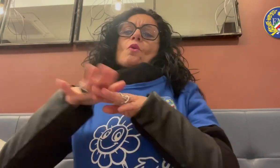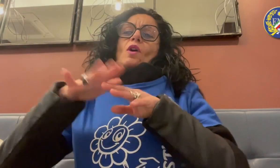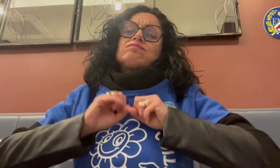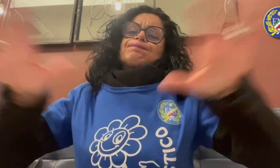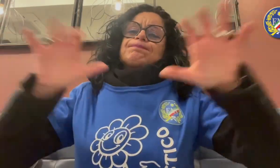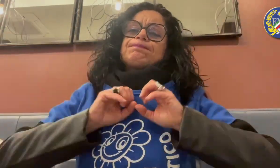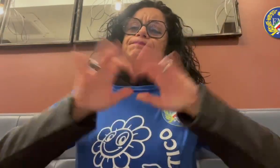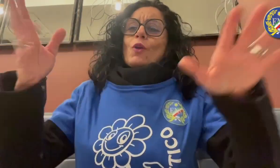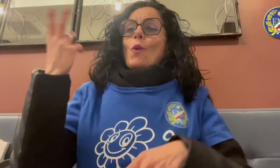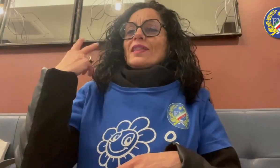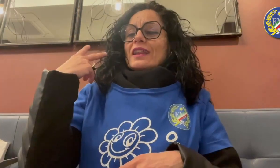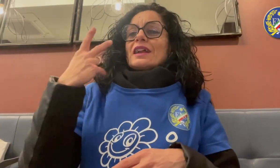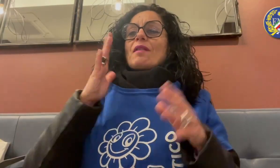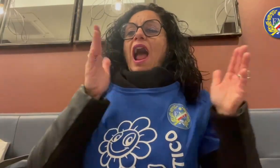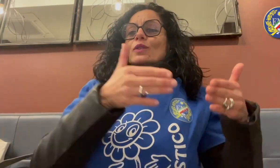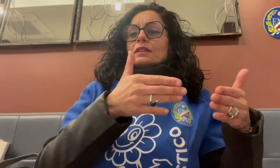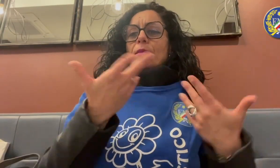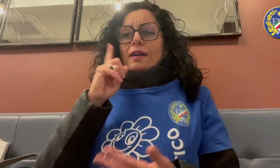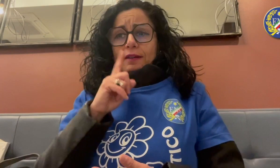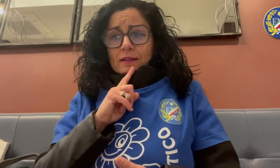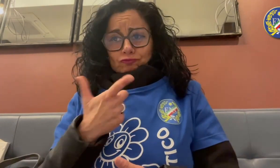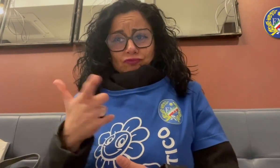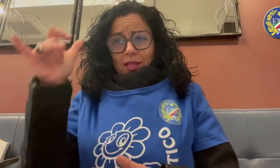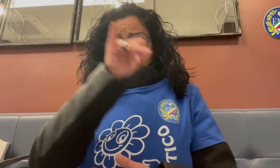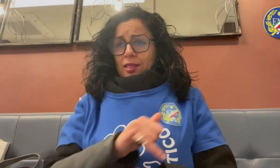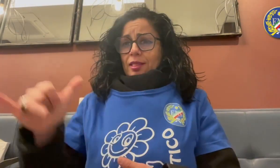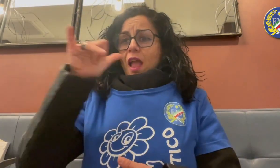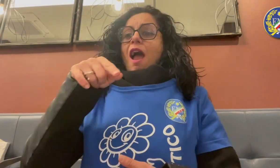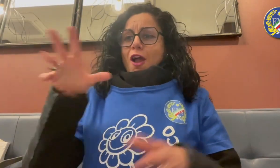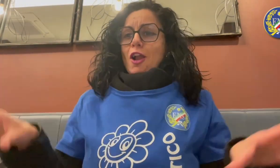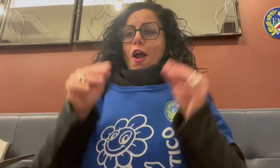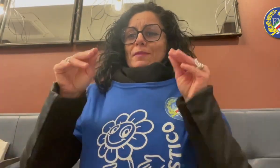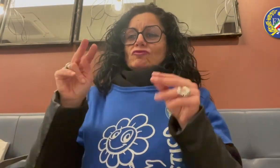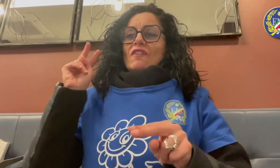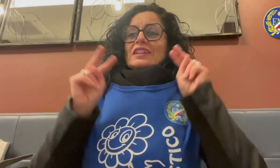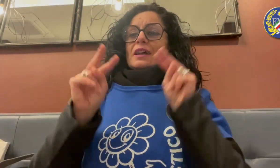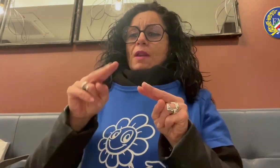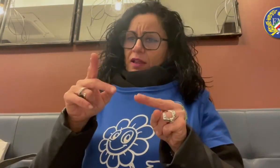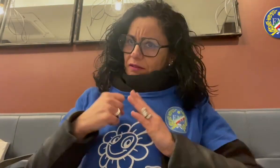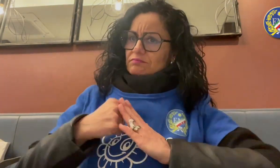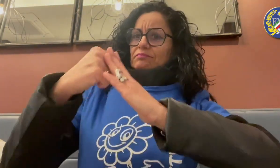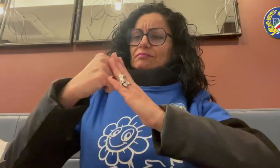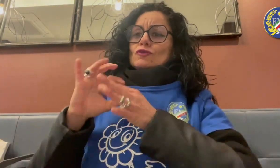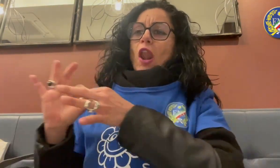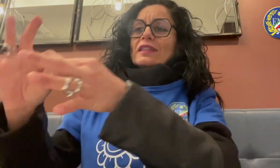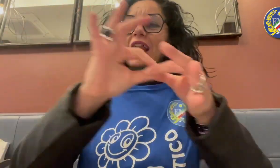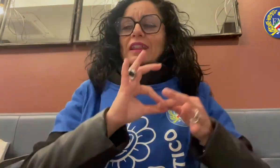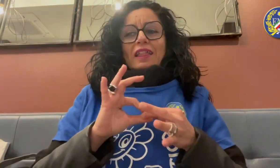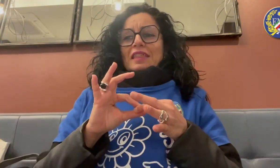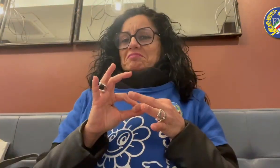delle Istituzioni si rendano conto dell’esistenza delle persone sorde autistiche, esattamente come accade per le persone udenti che vivono in una condizione di